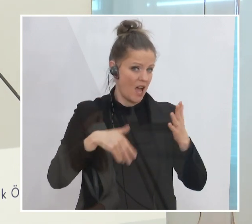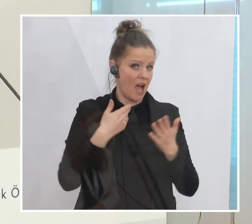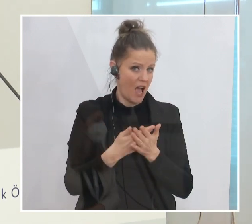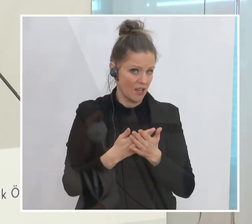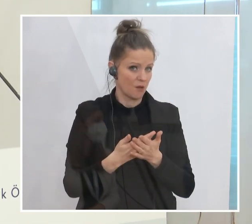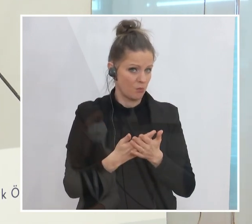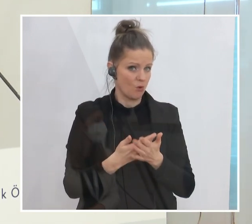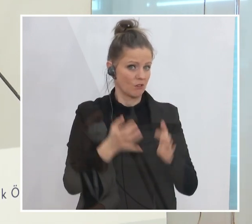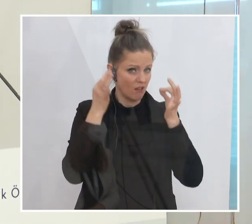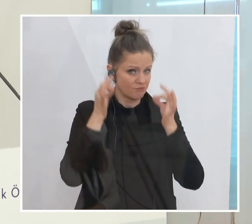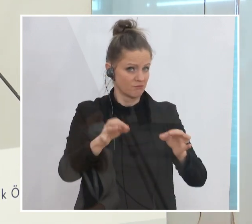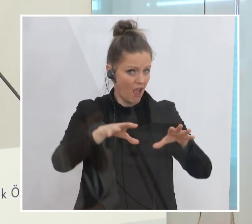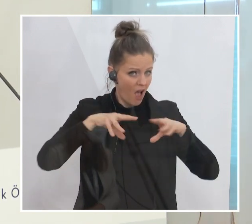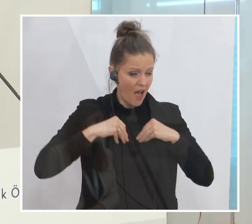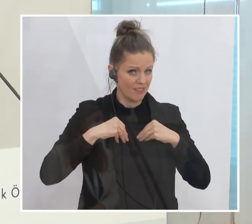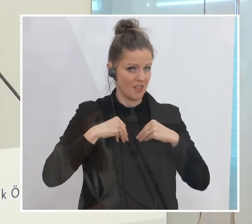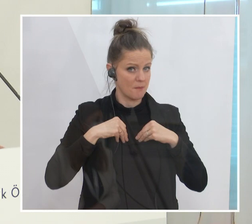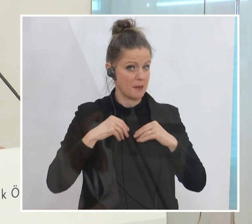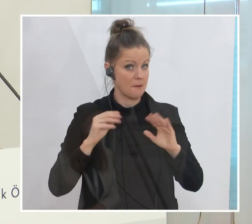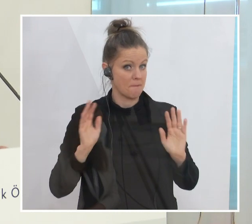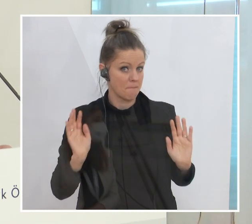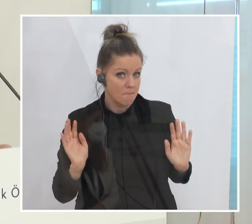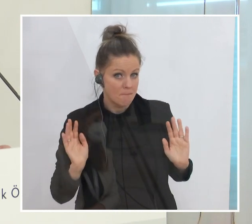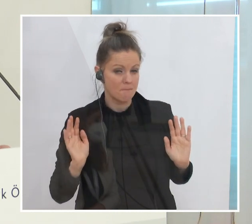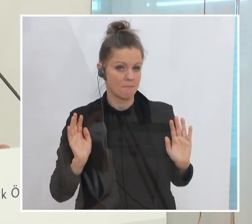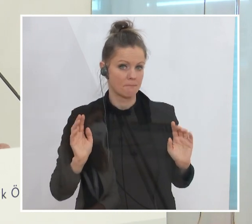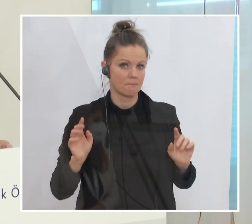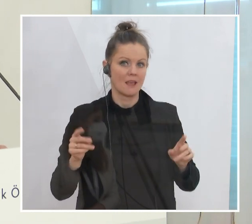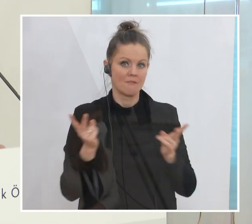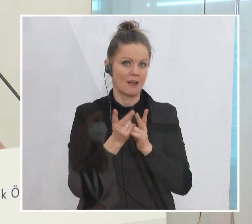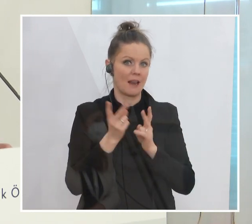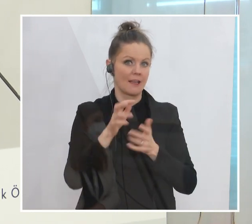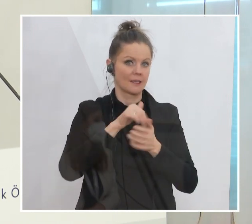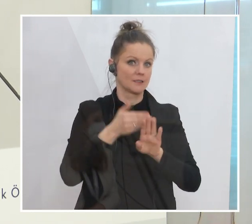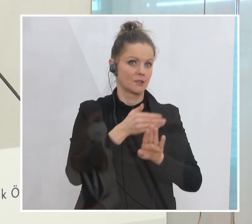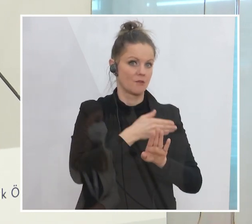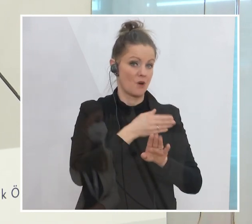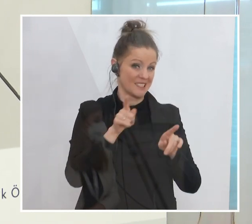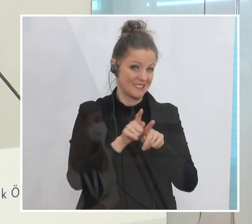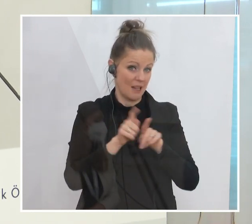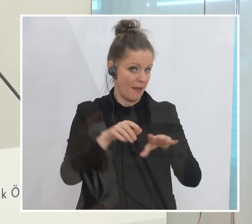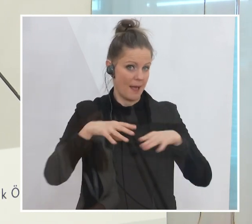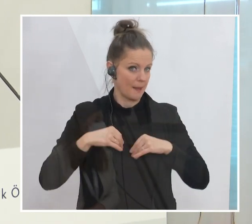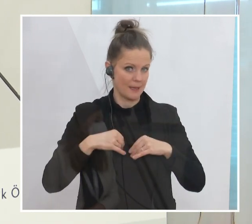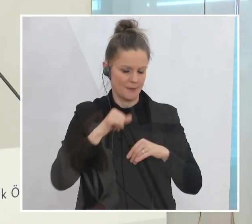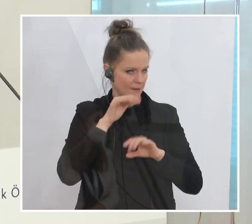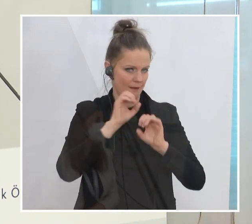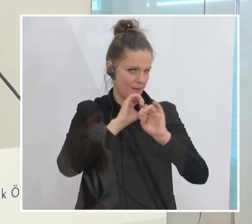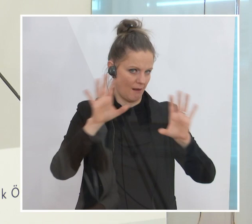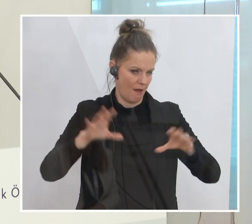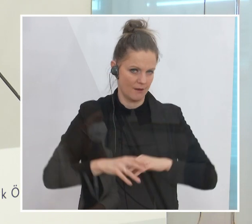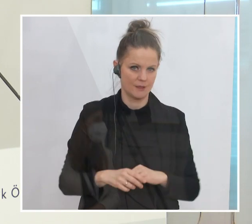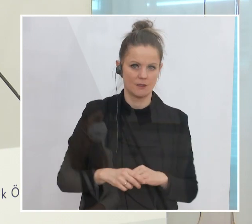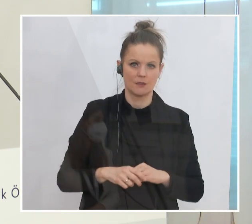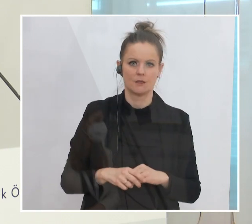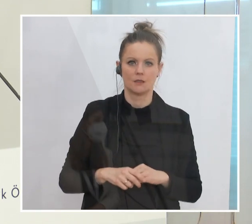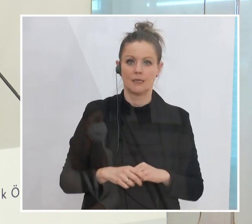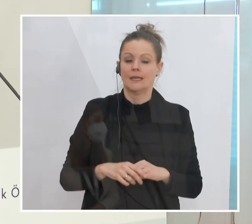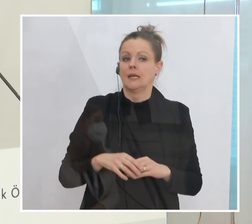wahrnehmen wird, wie vor der Krise. Ich teile diese Bedenken zwar nicht in dieser Dimension